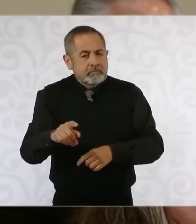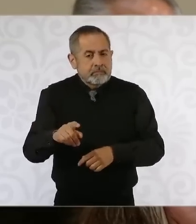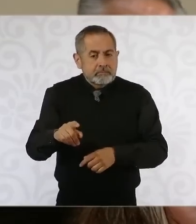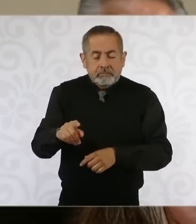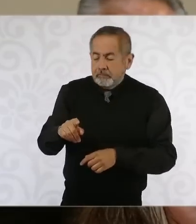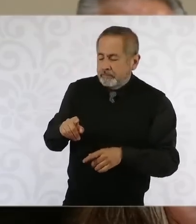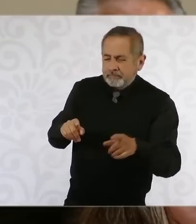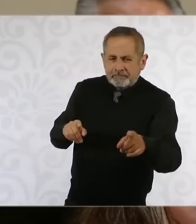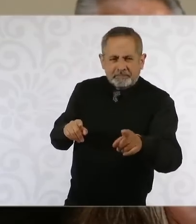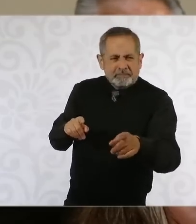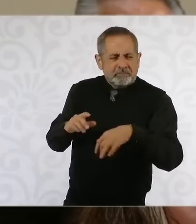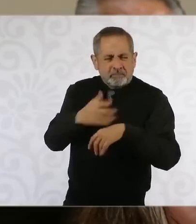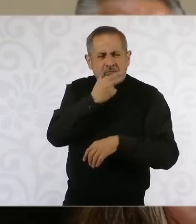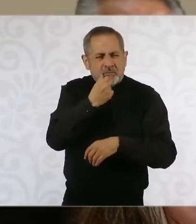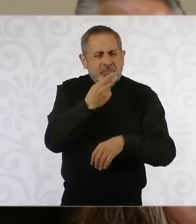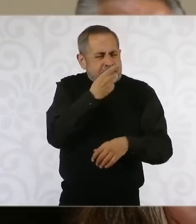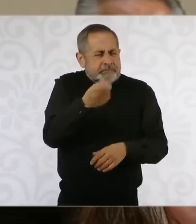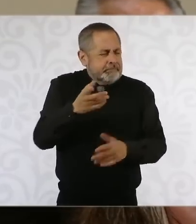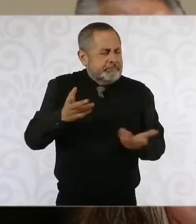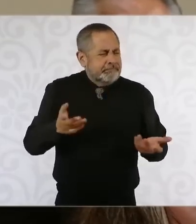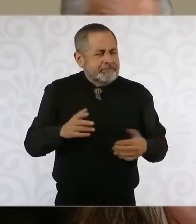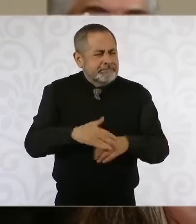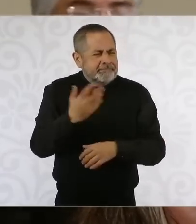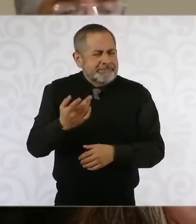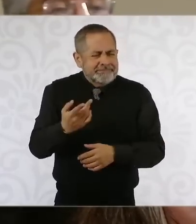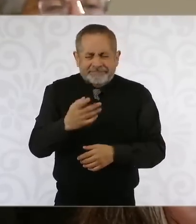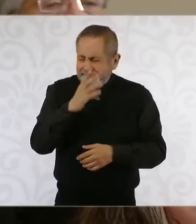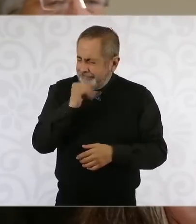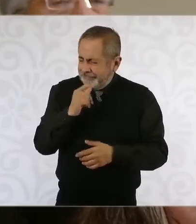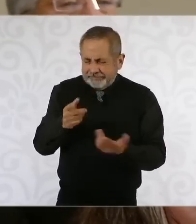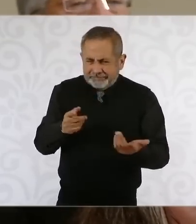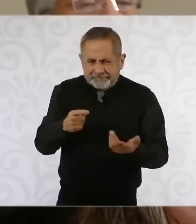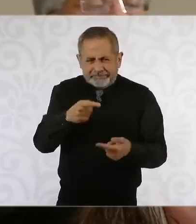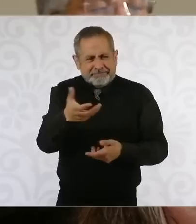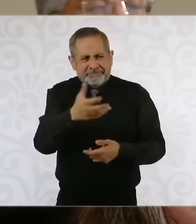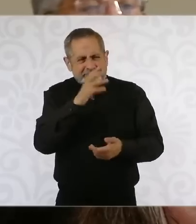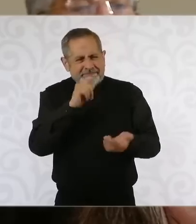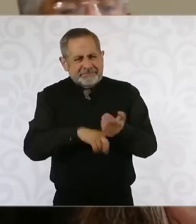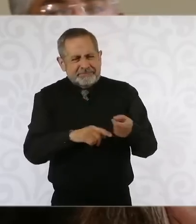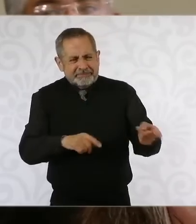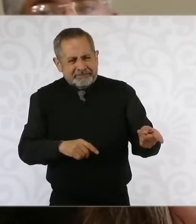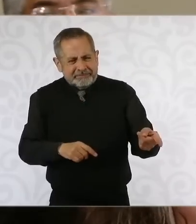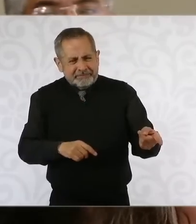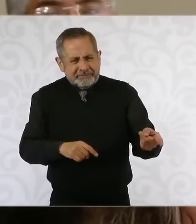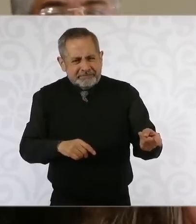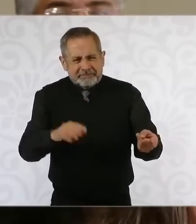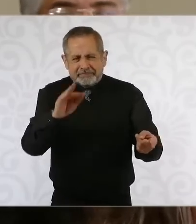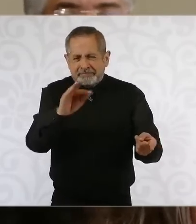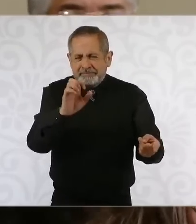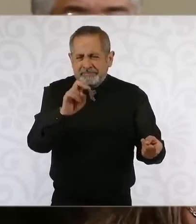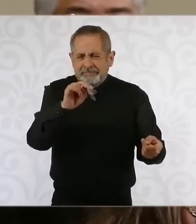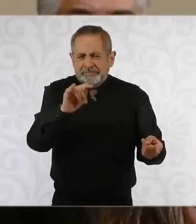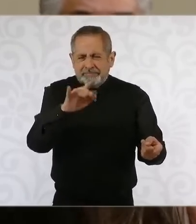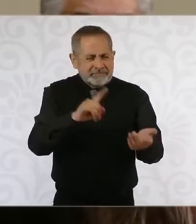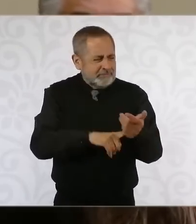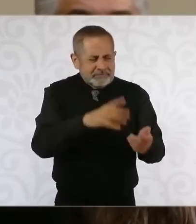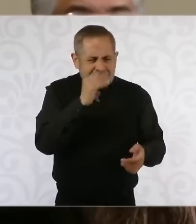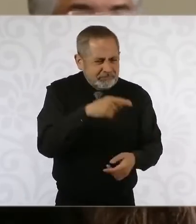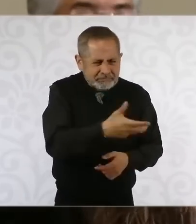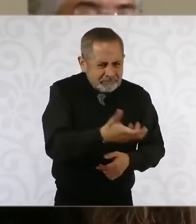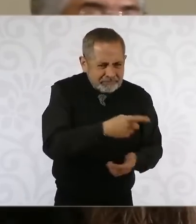no por definitivamente no podría este hacerse el fentanilo como lo están mencionando incluso por el